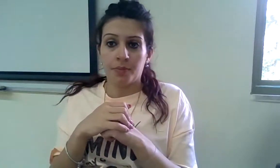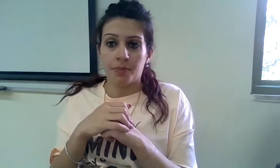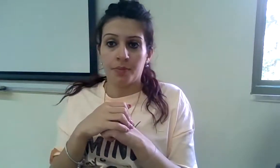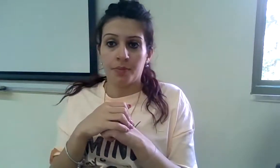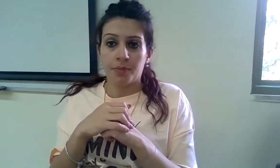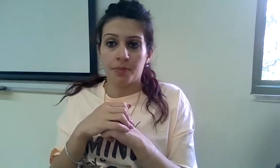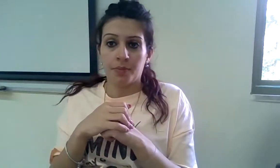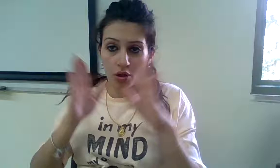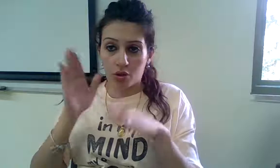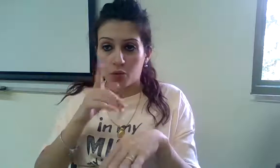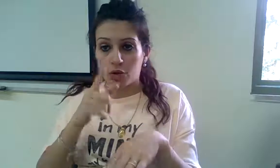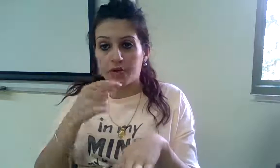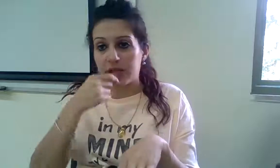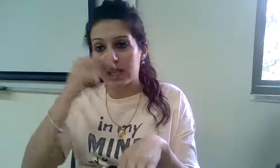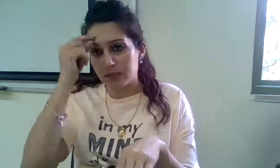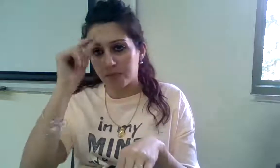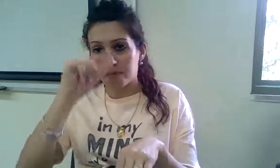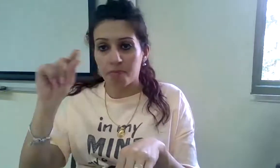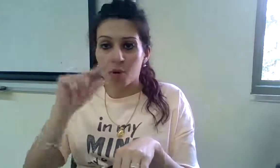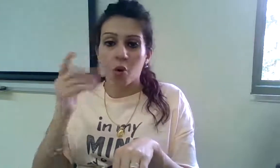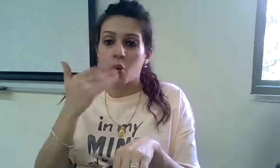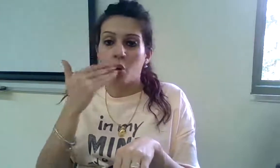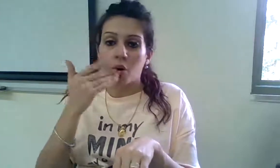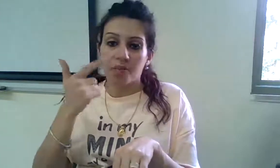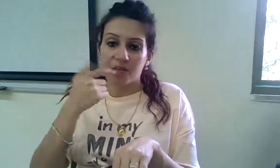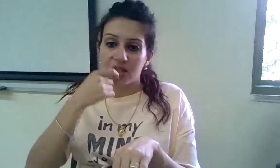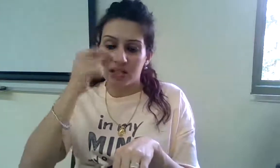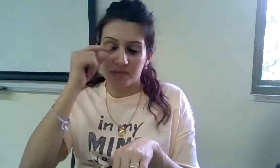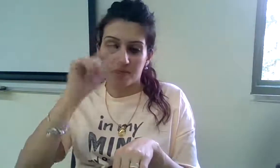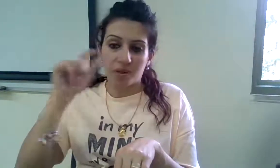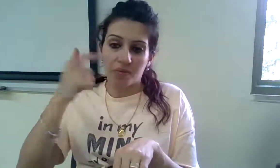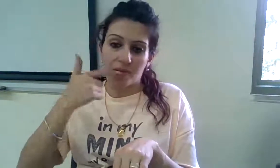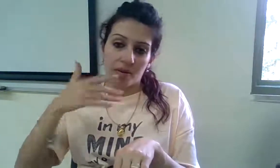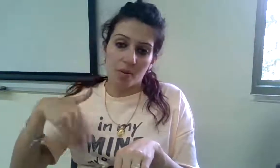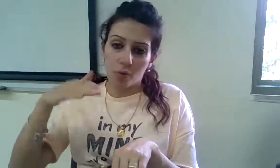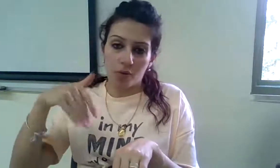والمعلمين والمدرسة الذي تحدثت عنه إيستر